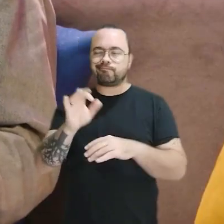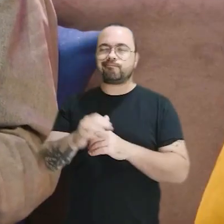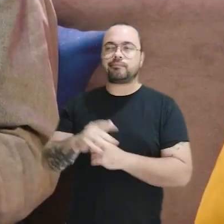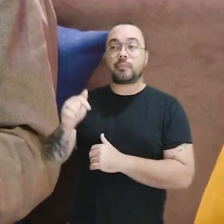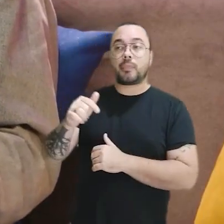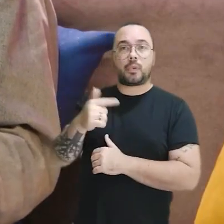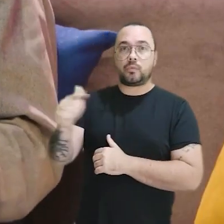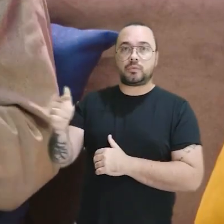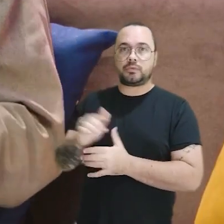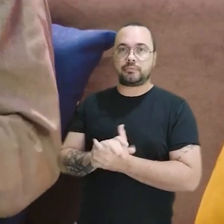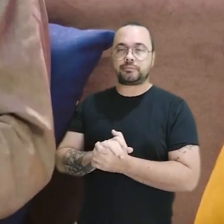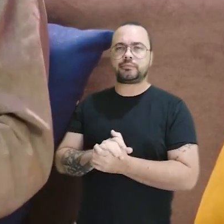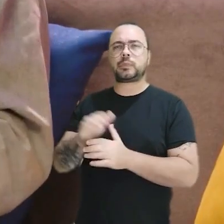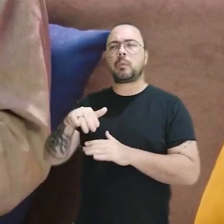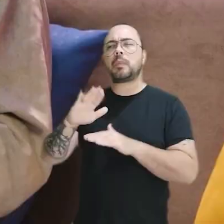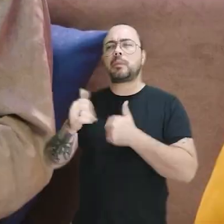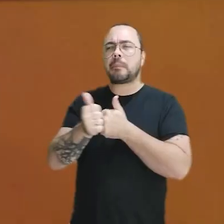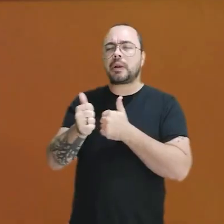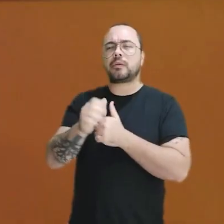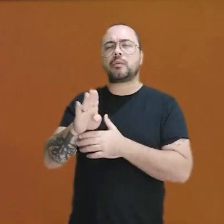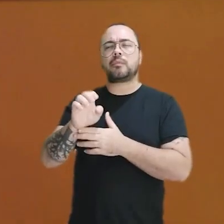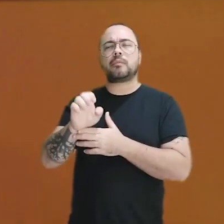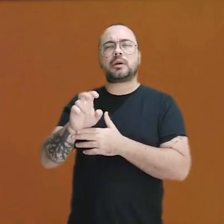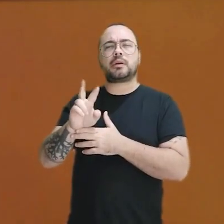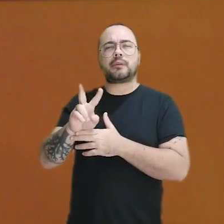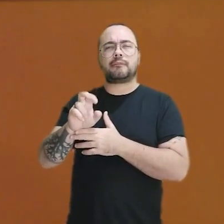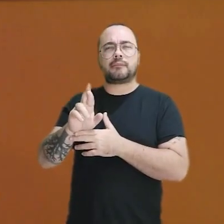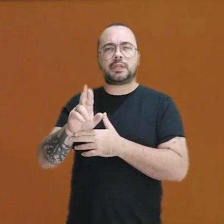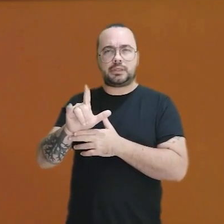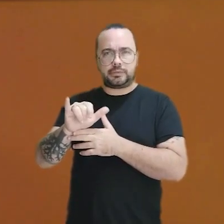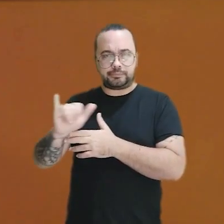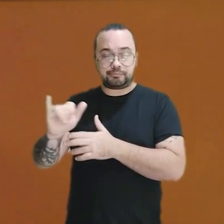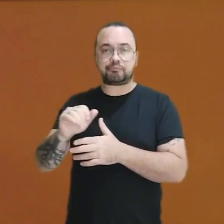desse, assim, aqui, o que mais se aproximava era o Beverly. Tem todo um cuidado, também, com todos os shows assim,